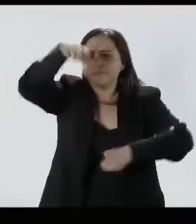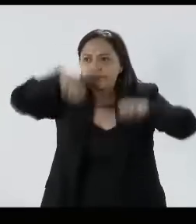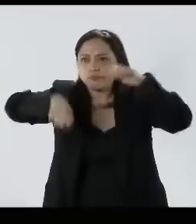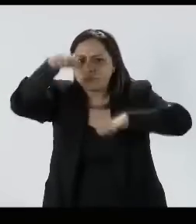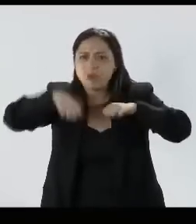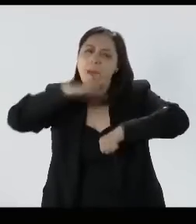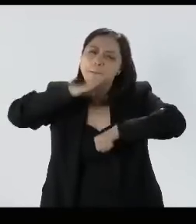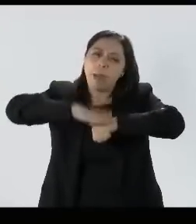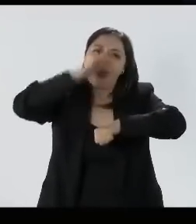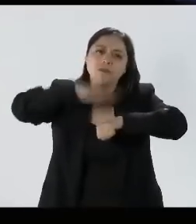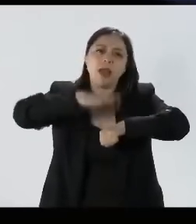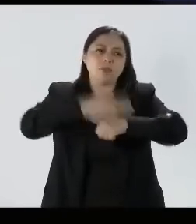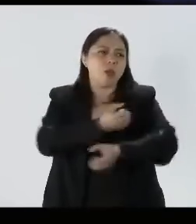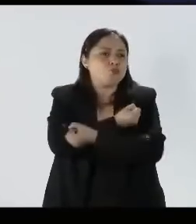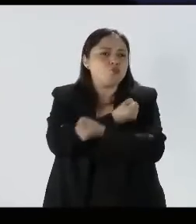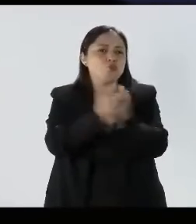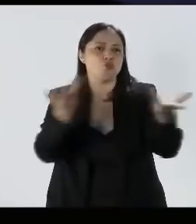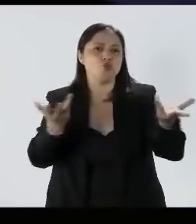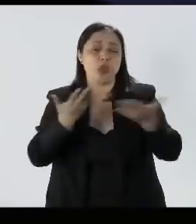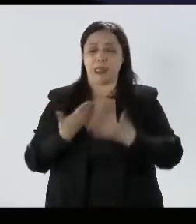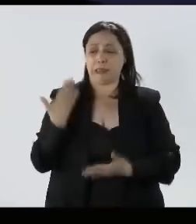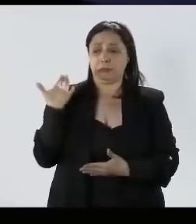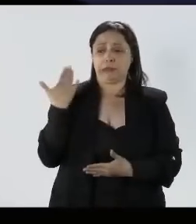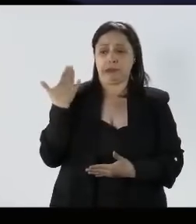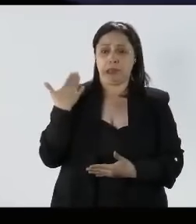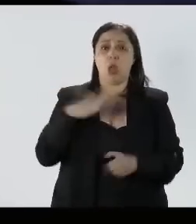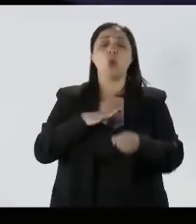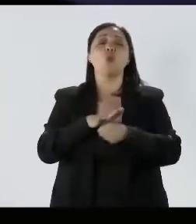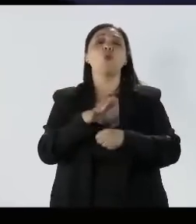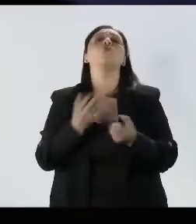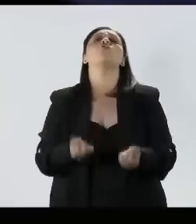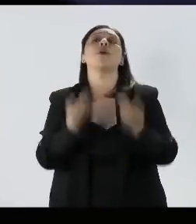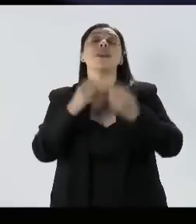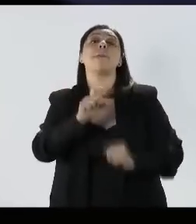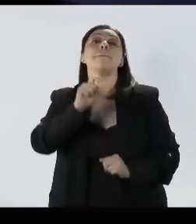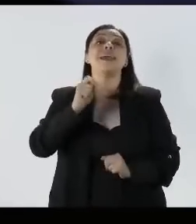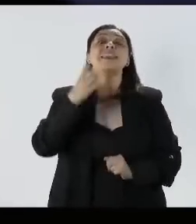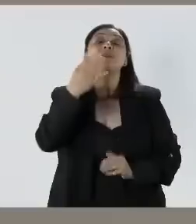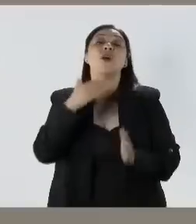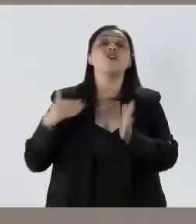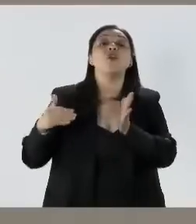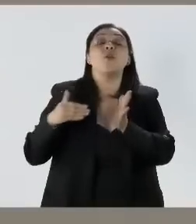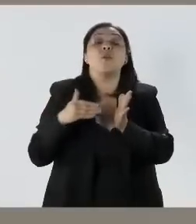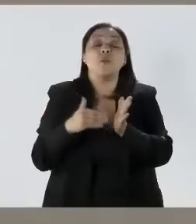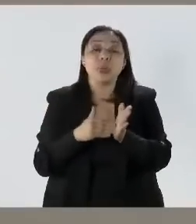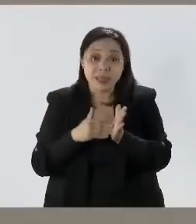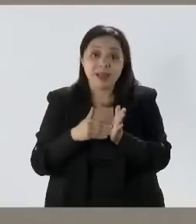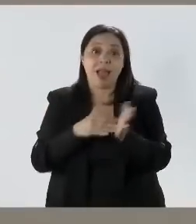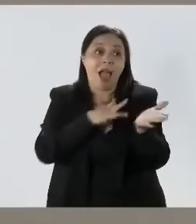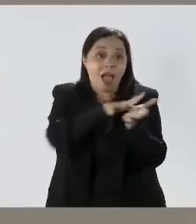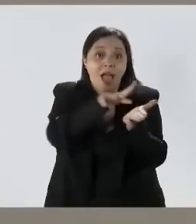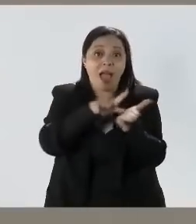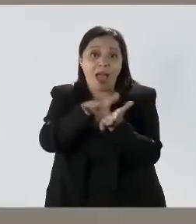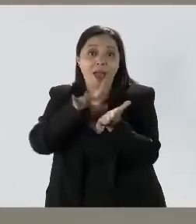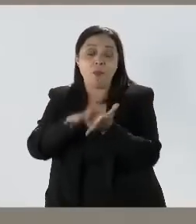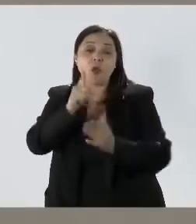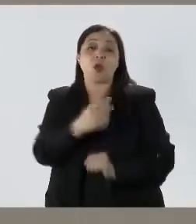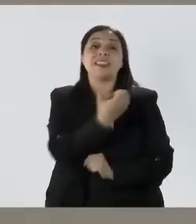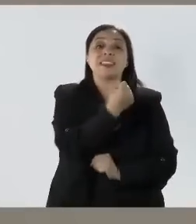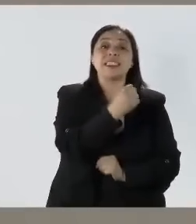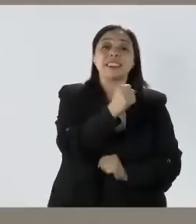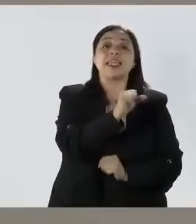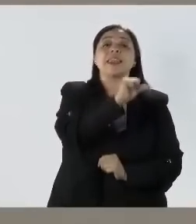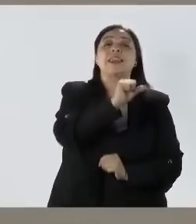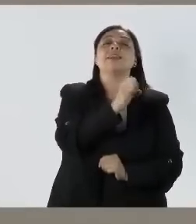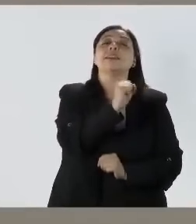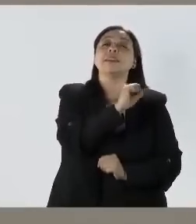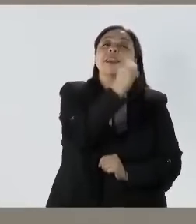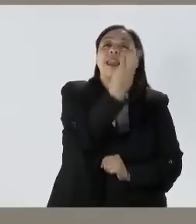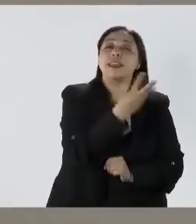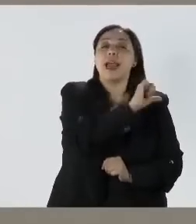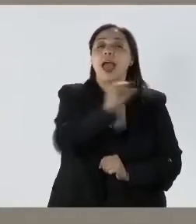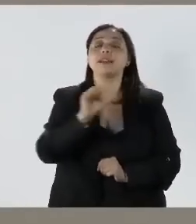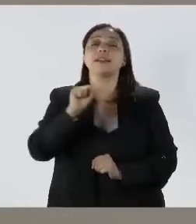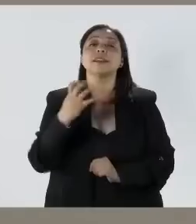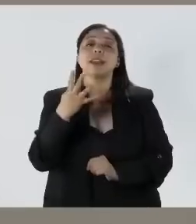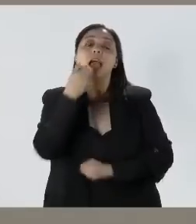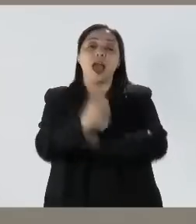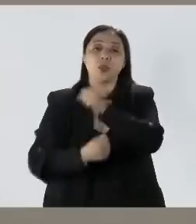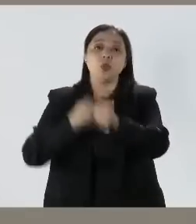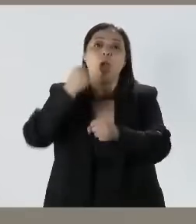entregamos Hace unos días 24000 apoyos adultos mayores de 63 y 64 años la pensión para hombres